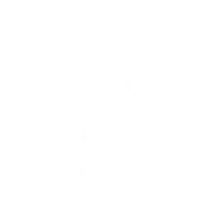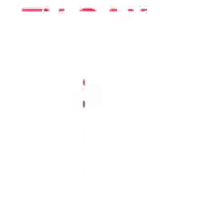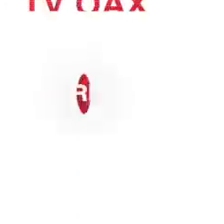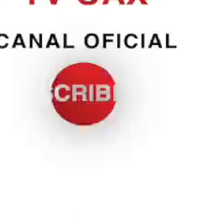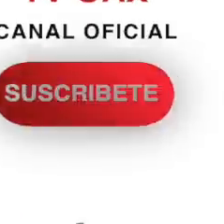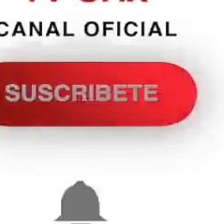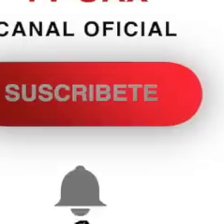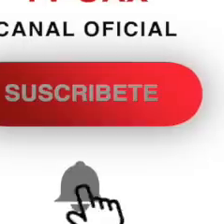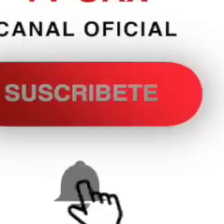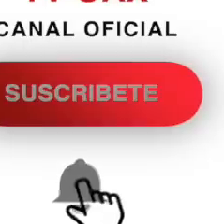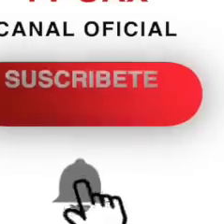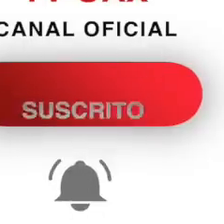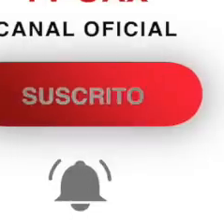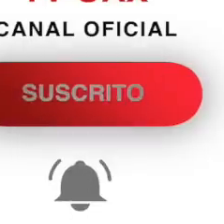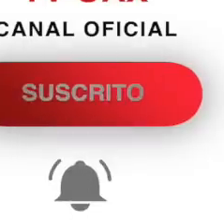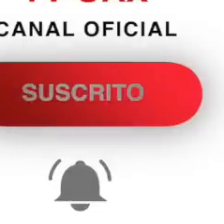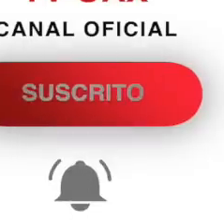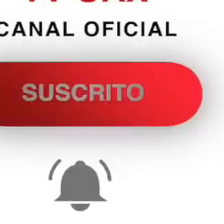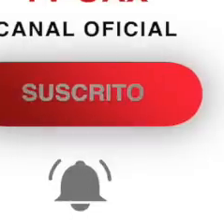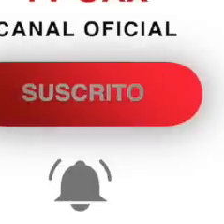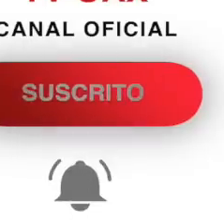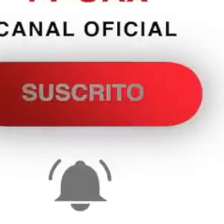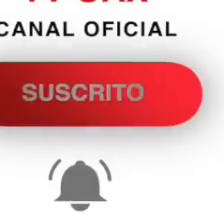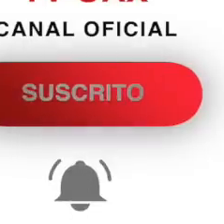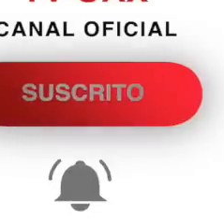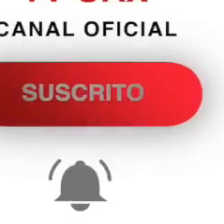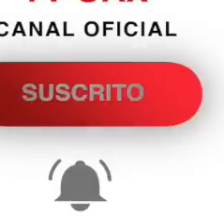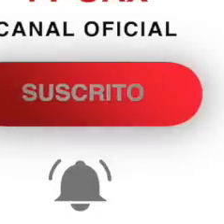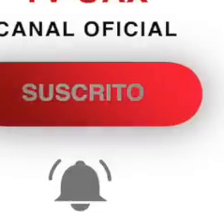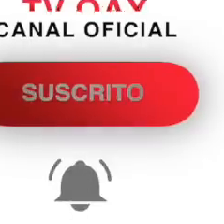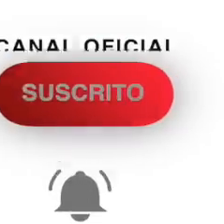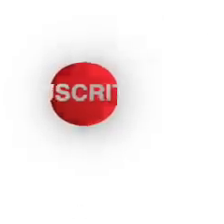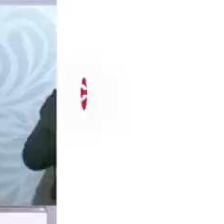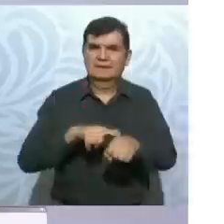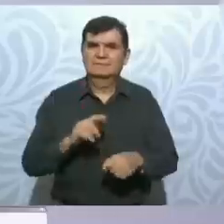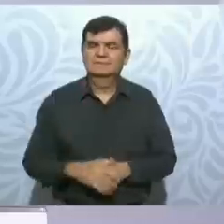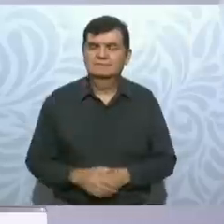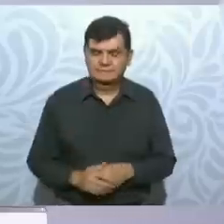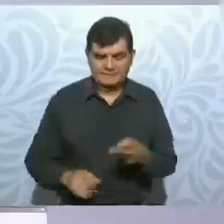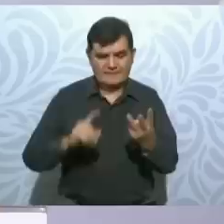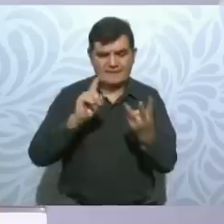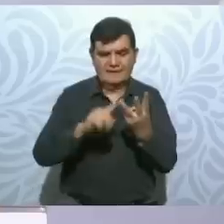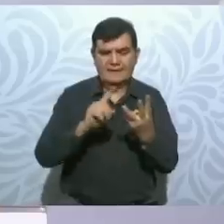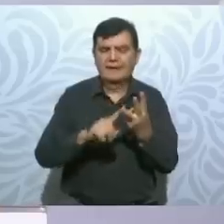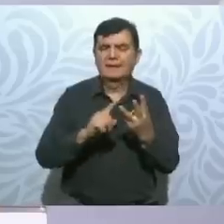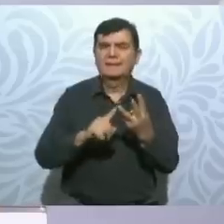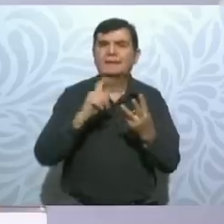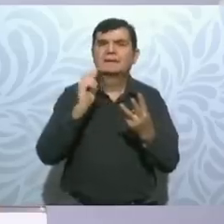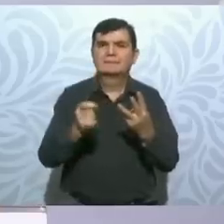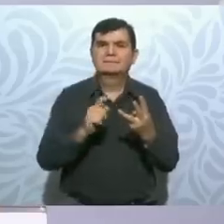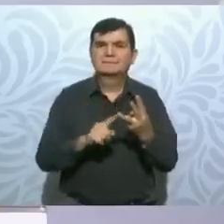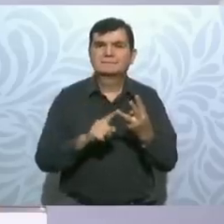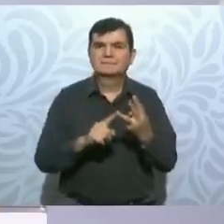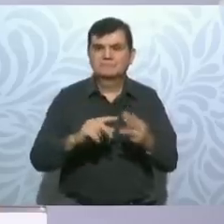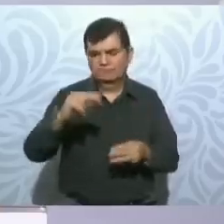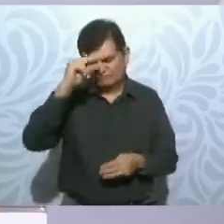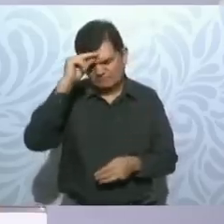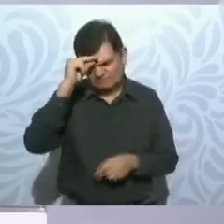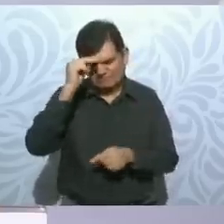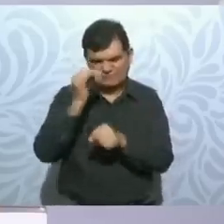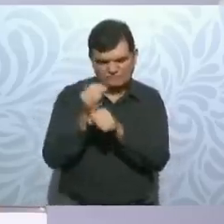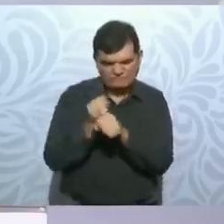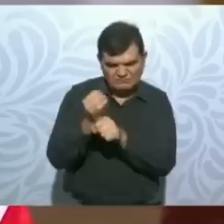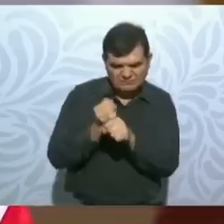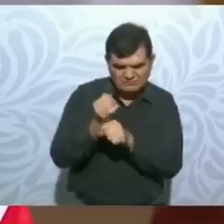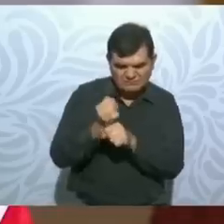capacidad de coordinarse con las fuerzas estatales la tercera es la inteligencia Y la investigación y